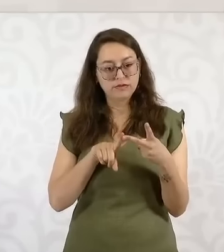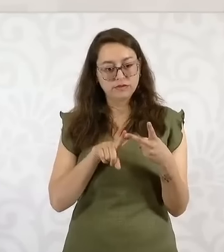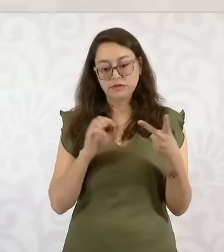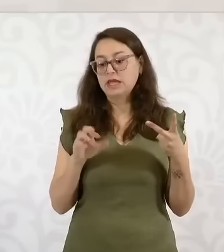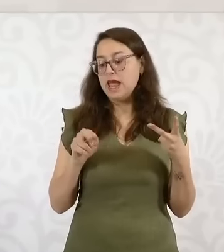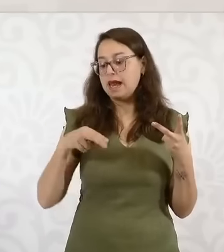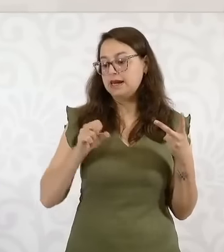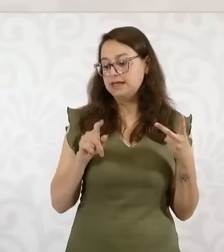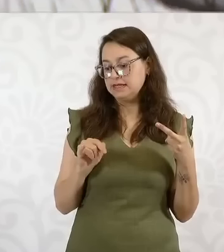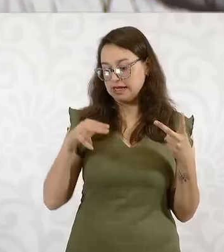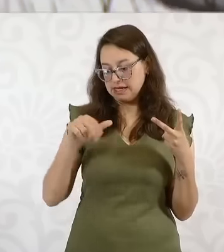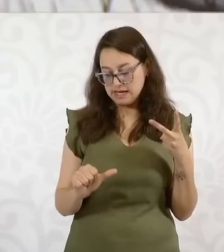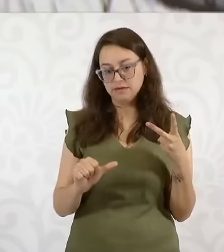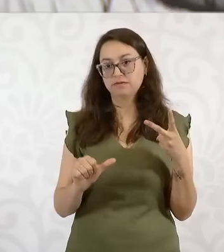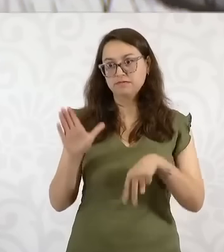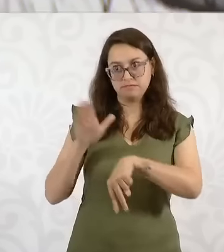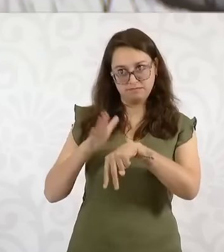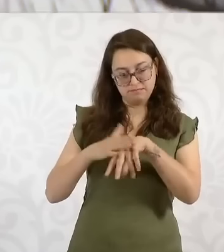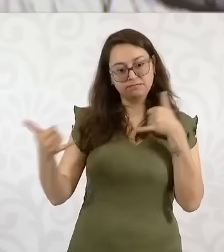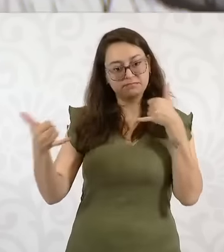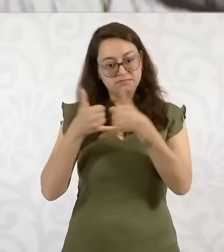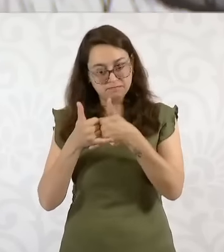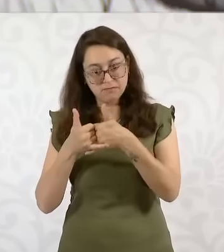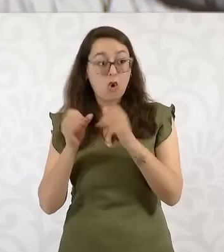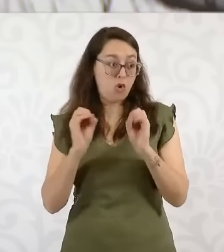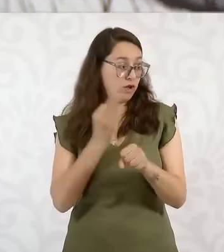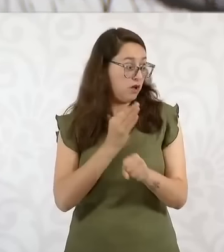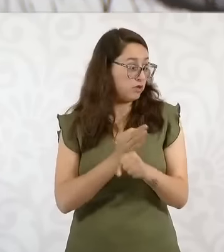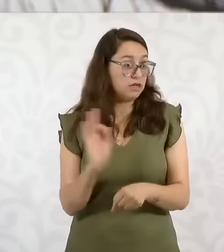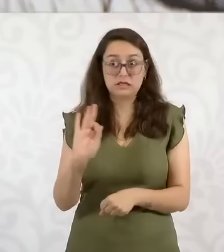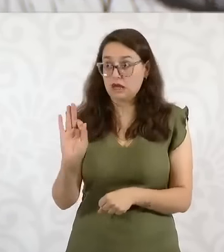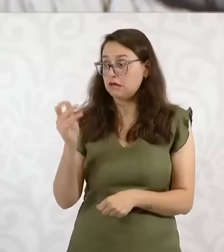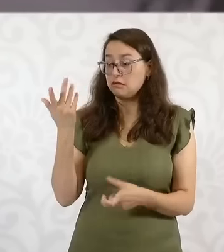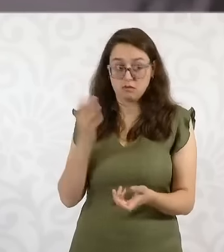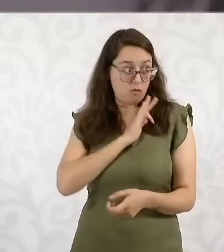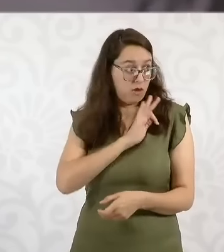Ernestina Godoy, llamarla personalmente, a lo mejor nos está escuchando para que pueda